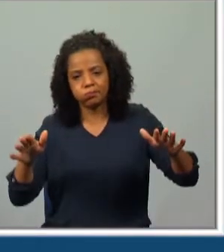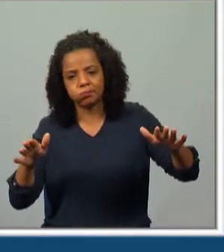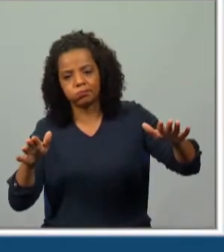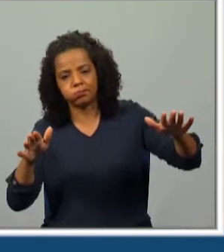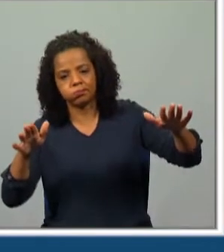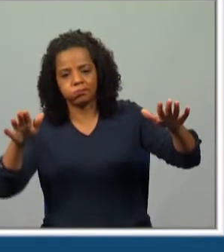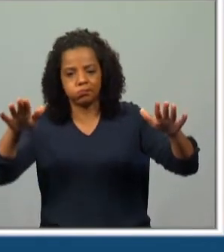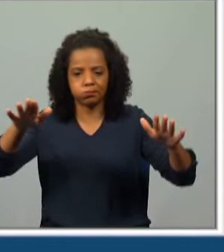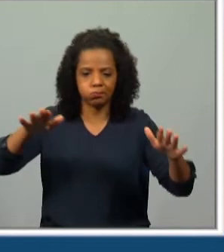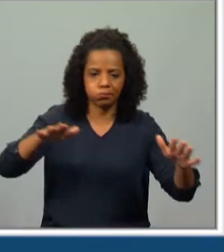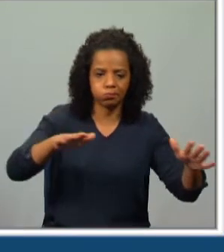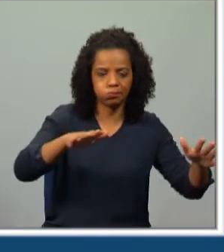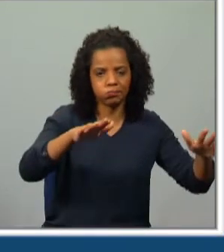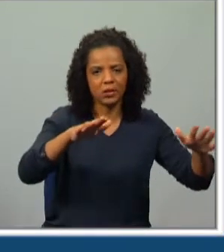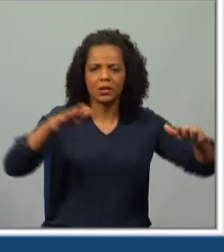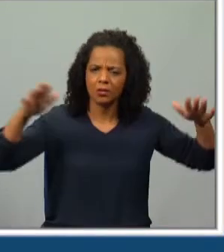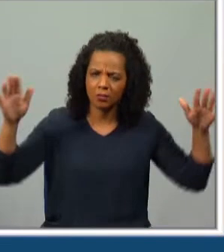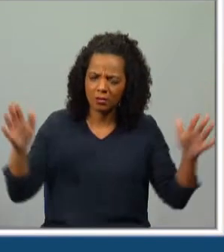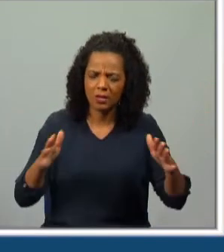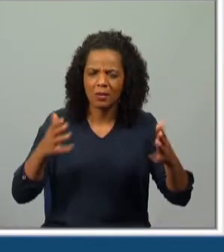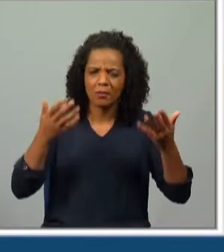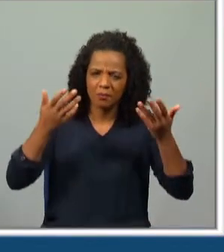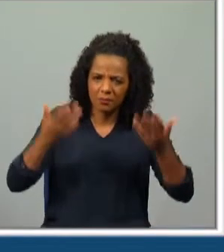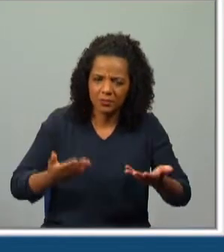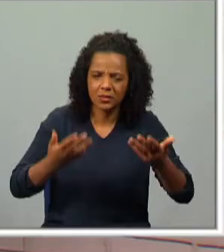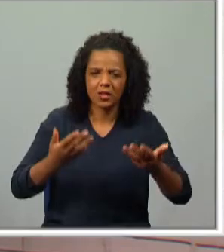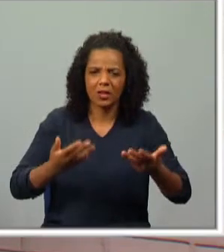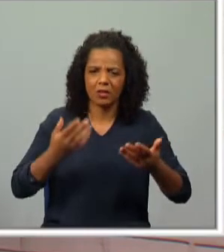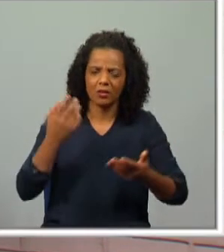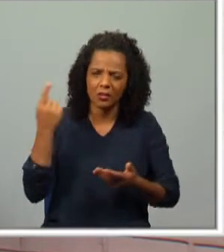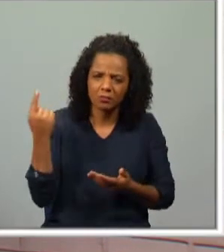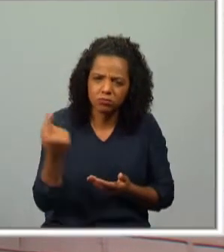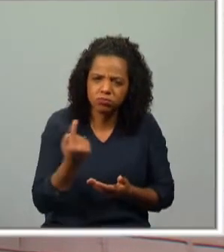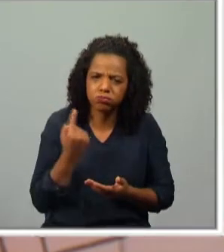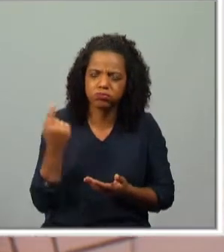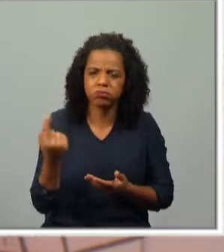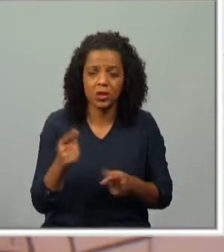seletor cada vez mais pesado e lento portanto ela voava não conseguia planar 越來越重和越來越慢的選擇器所以她飛不能滑翔